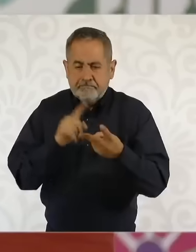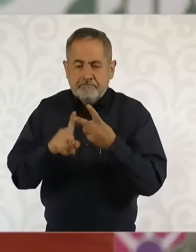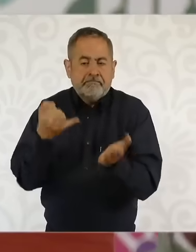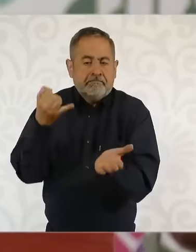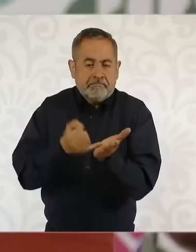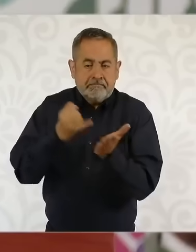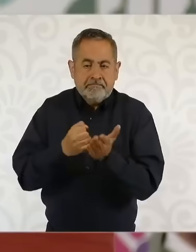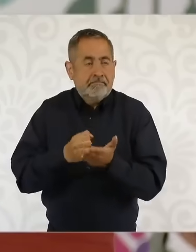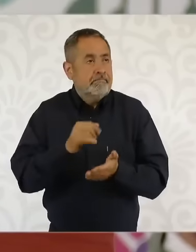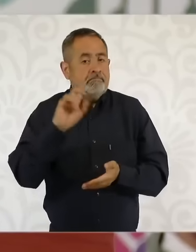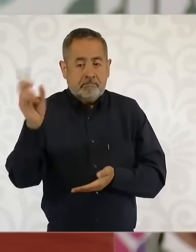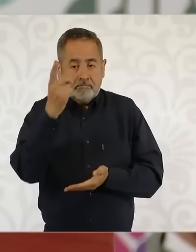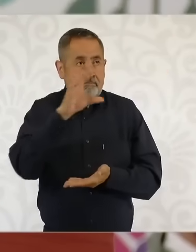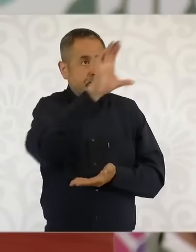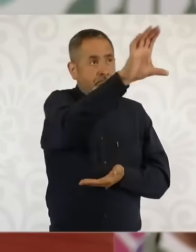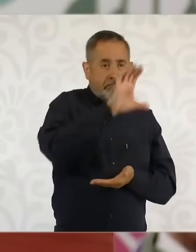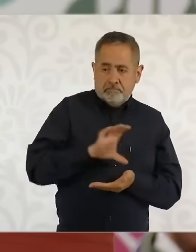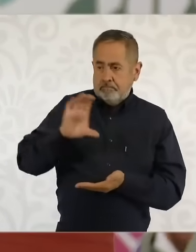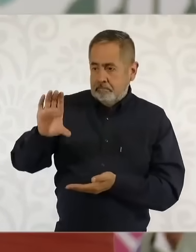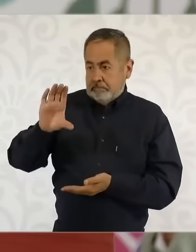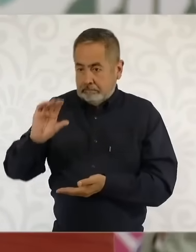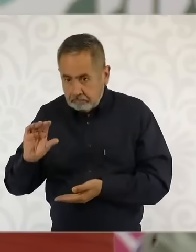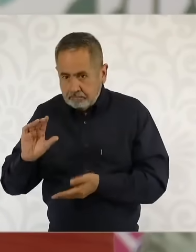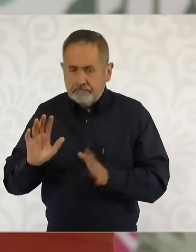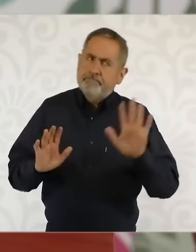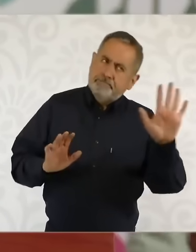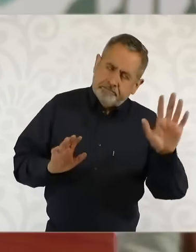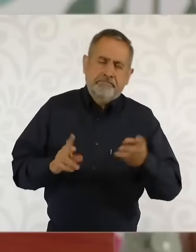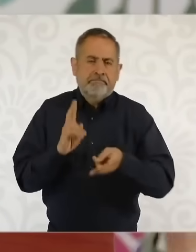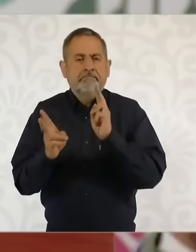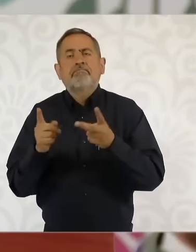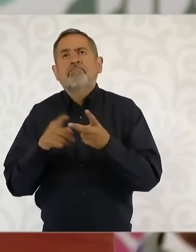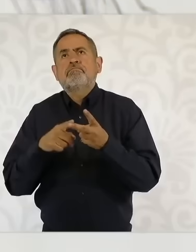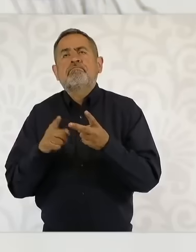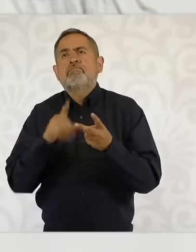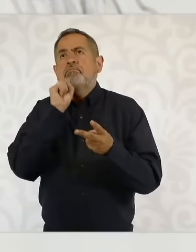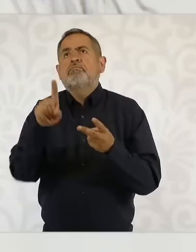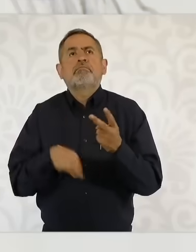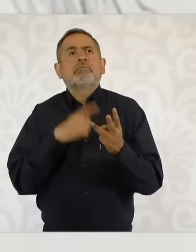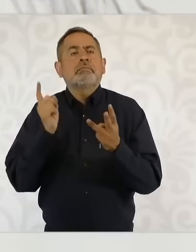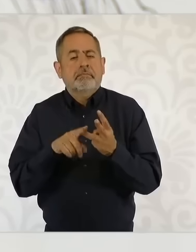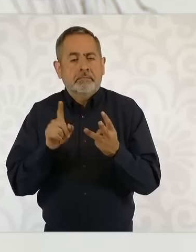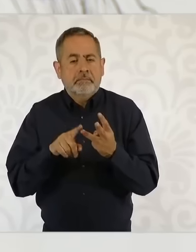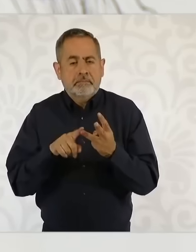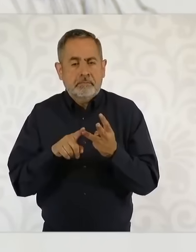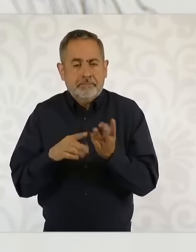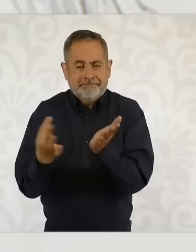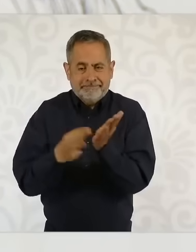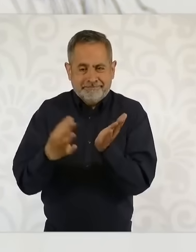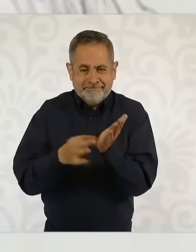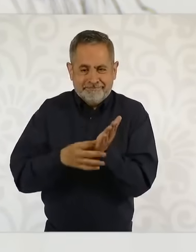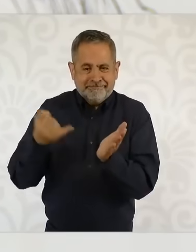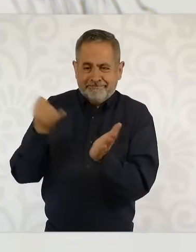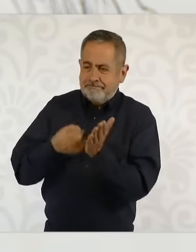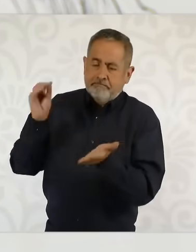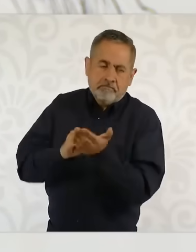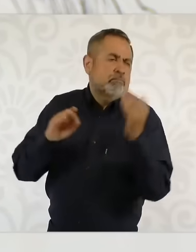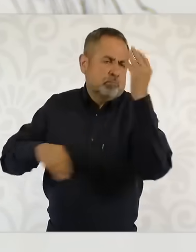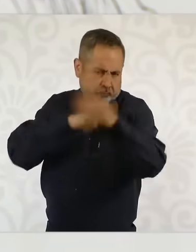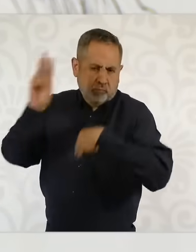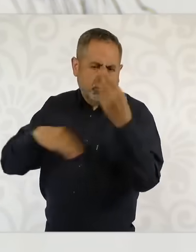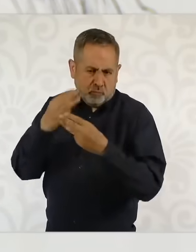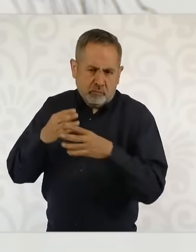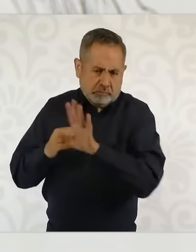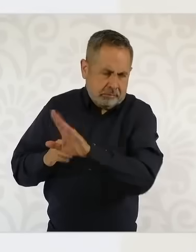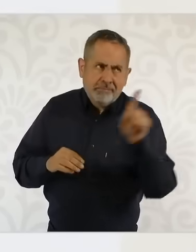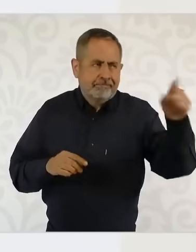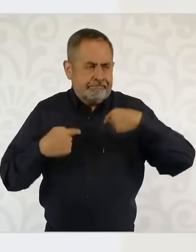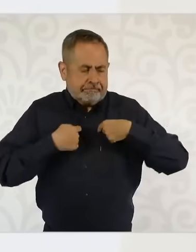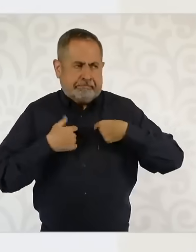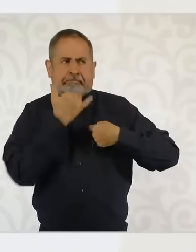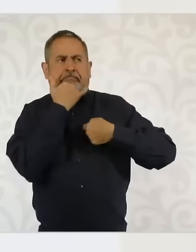las remesas eh esta el acero y el aluminio que es para todos los países del mundo pues en particular